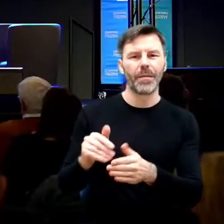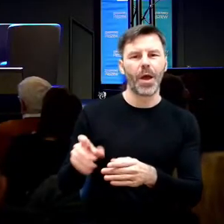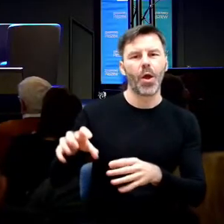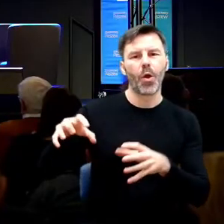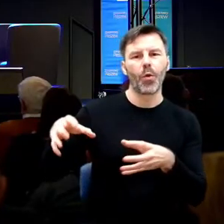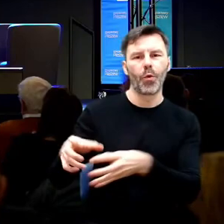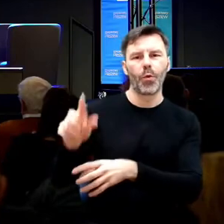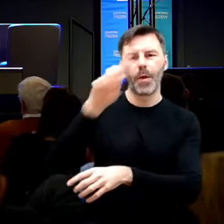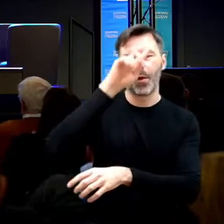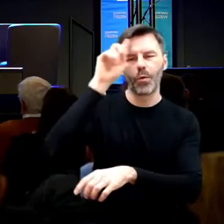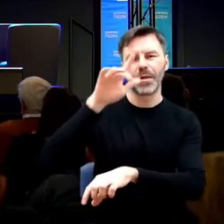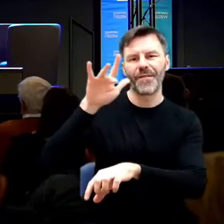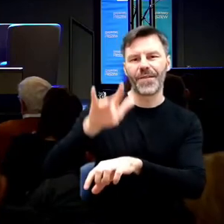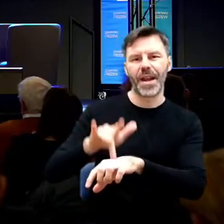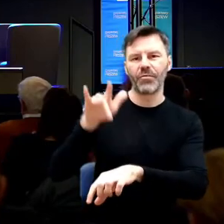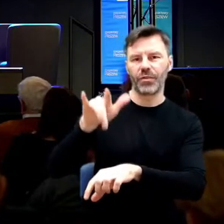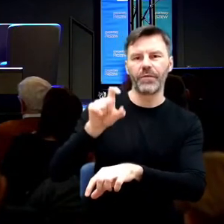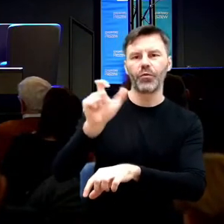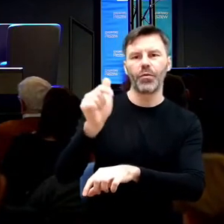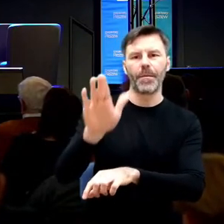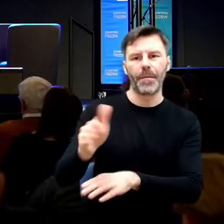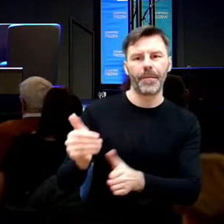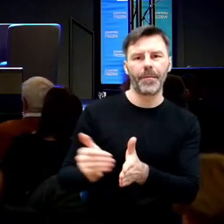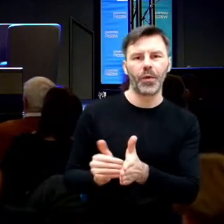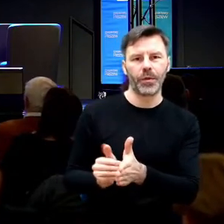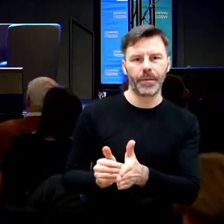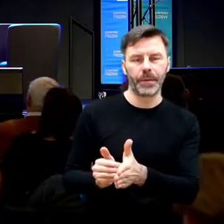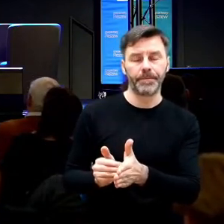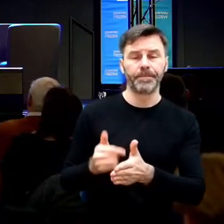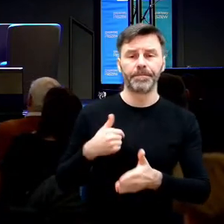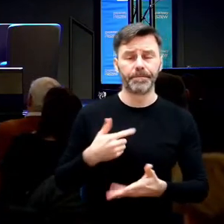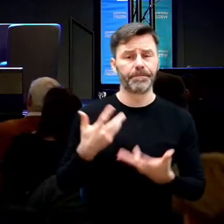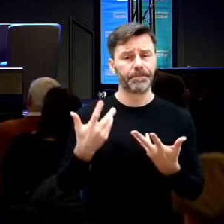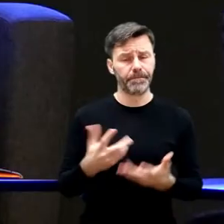Ja bym z uporem maniaka podkreślała,